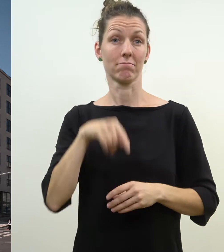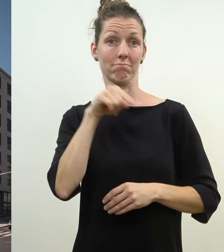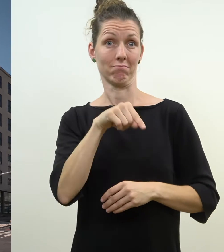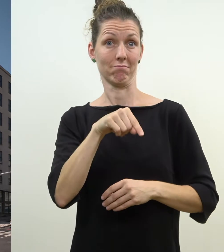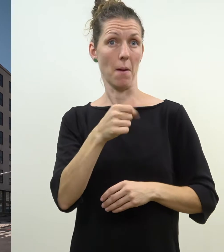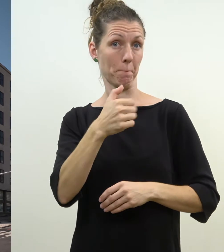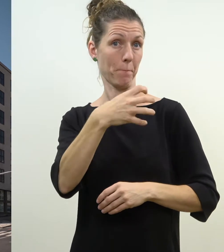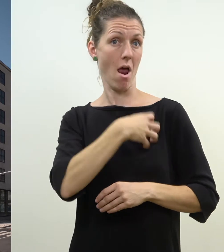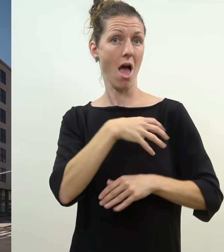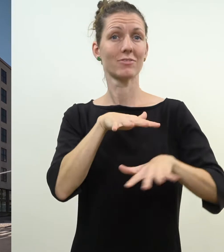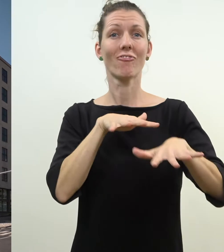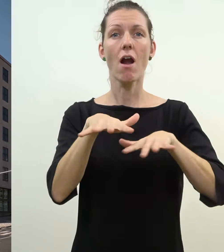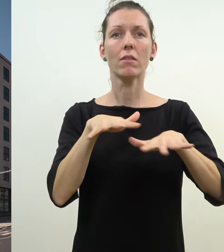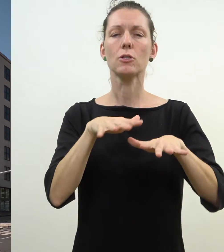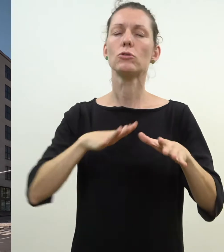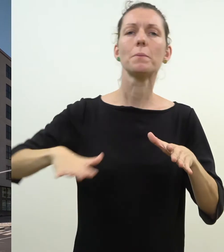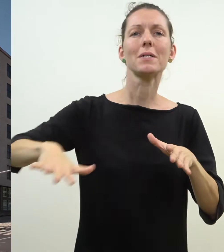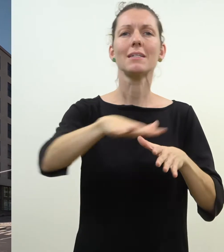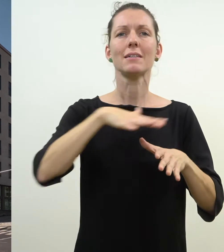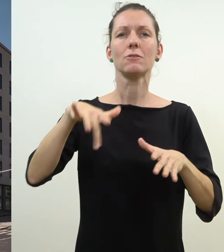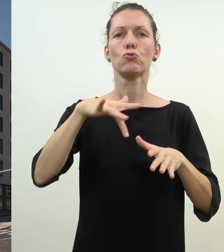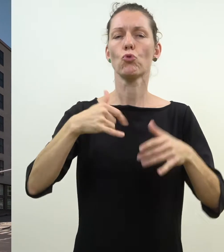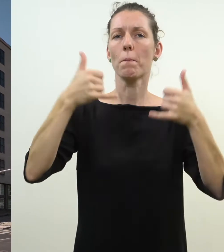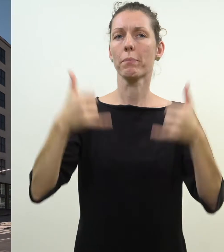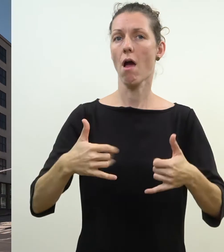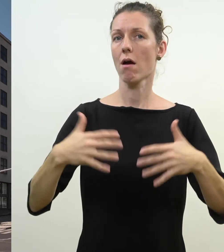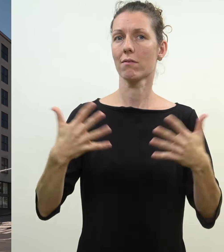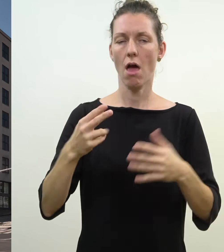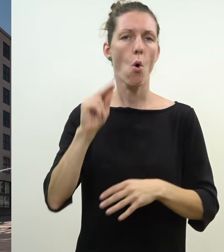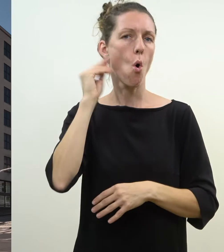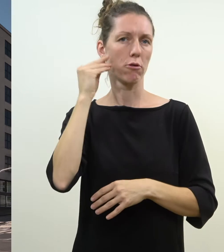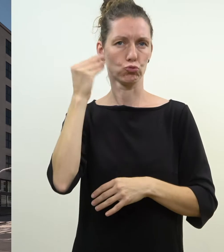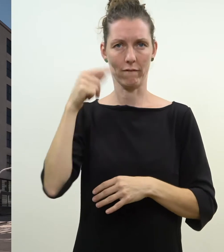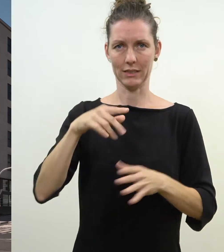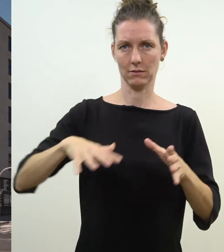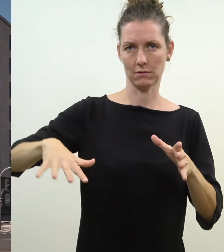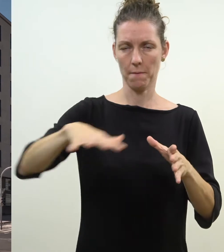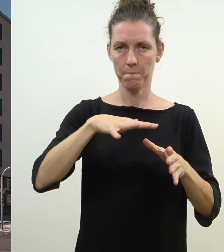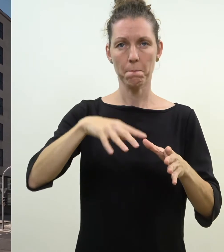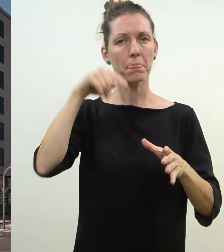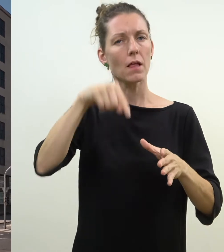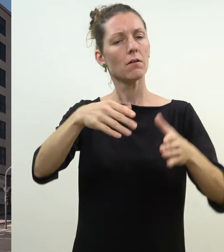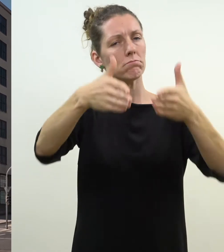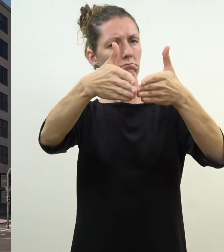Veletržní palác nejdeme v Praze v Holešovicích.